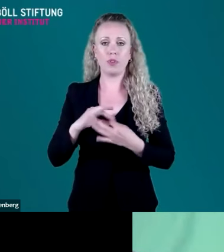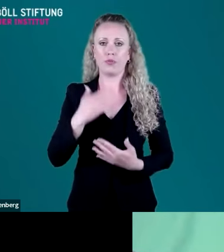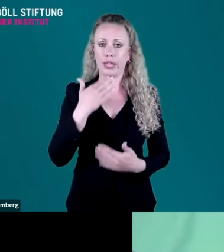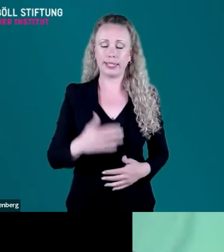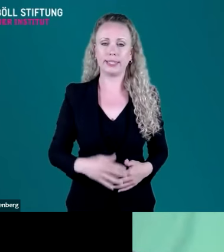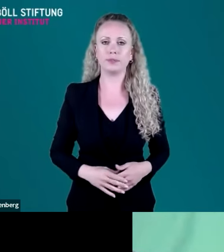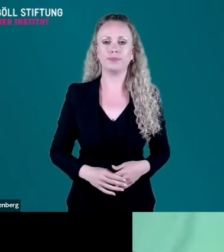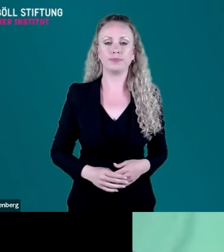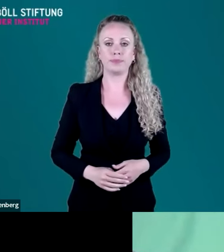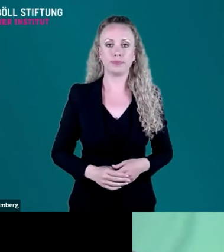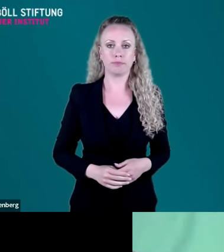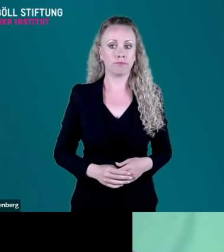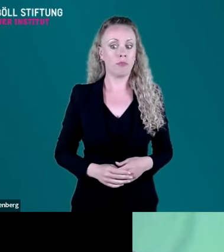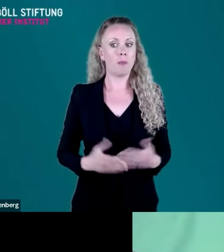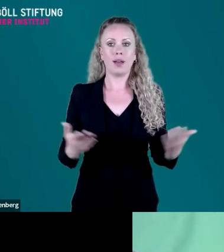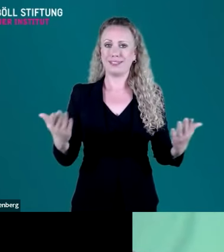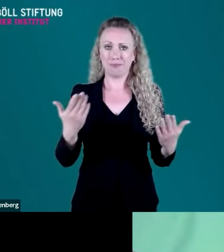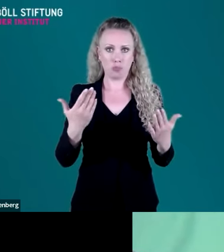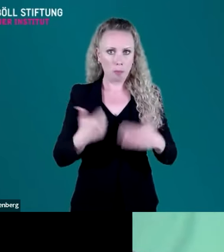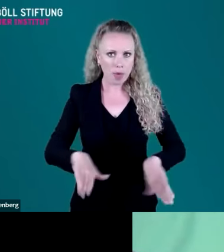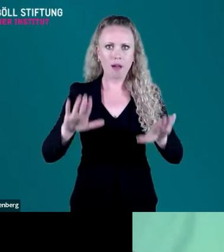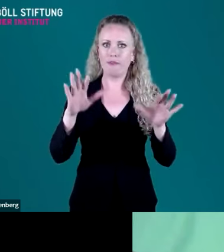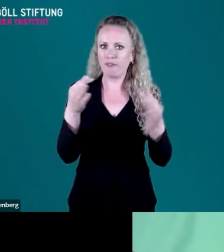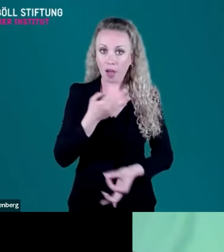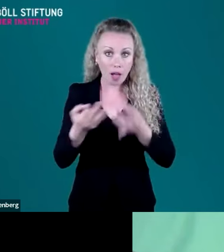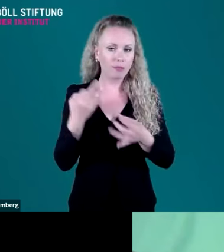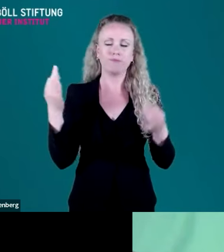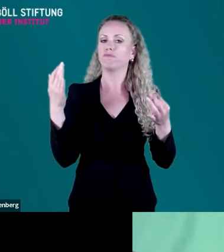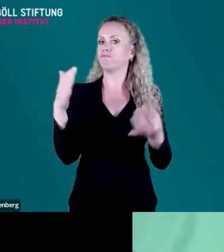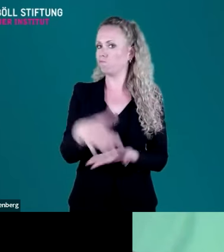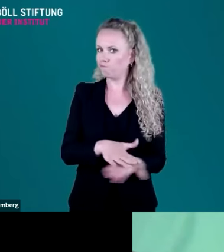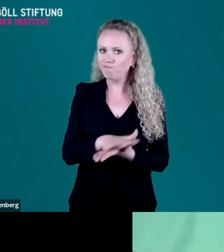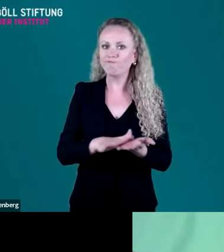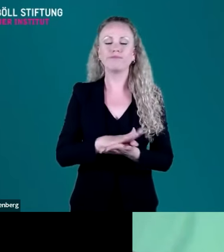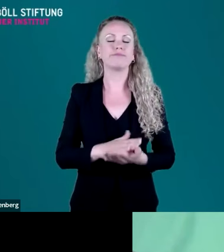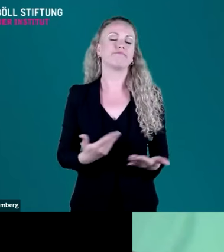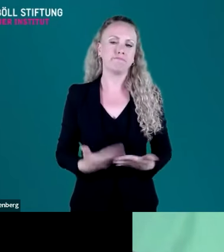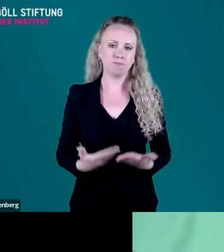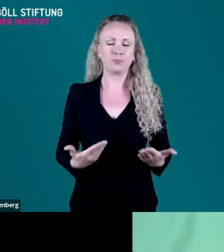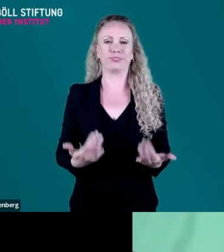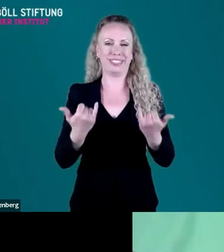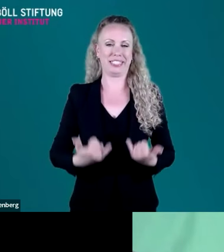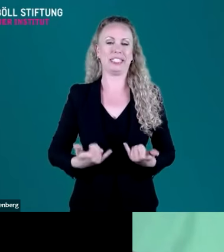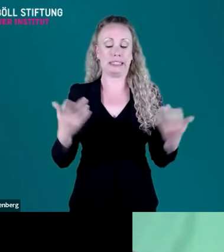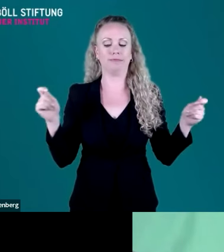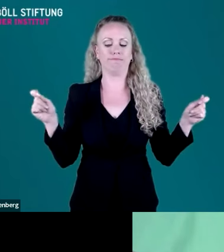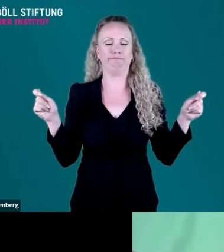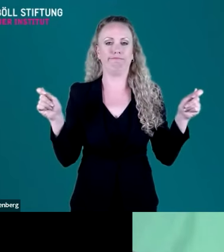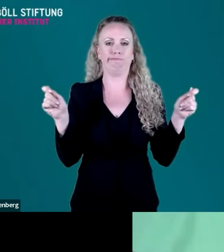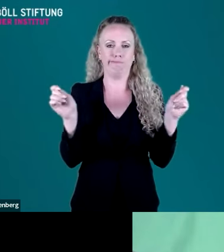Aber es ist keine weitere Frage mehr da. Von daher würde ich dann an dieser Stelle sagen: Dann gehen wir Richtung Ende der Veranstaltung.